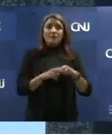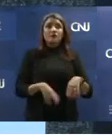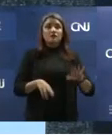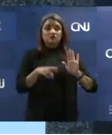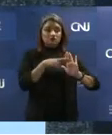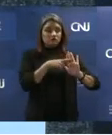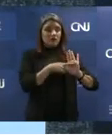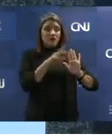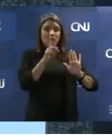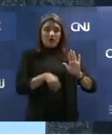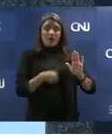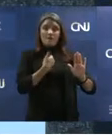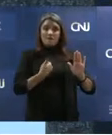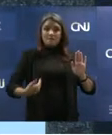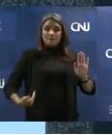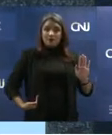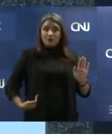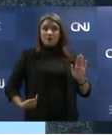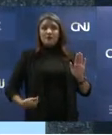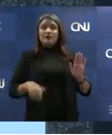Havendo manifesta interesse da sociedade